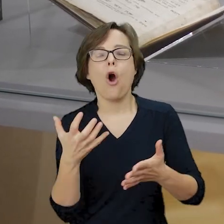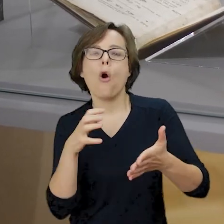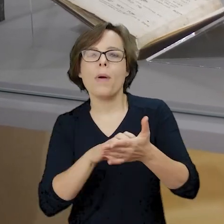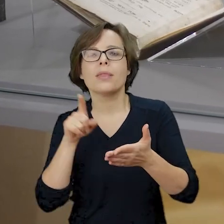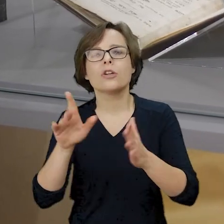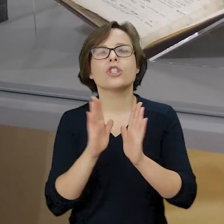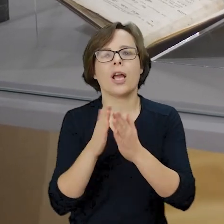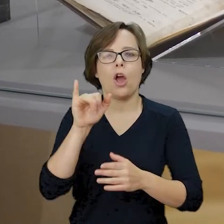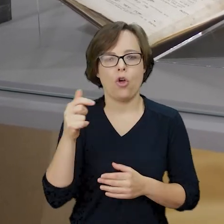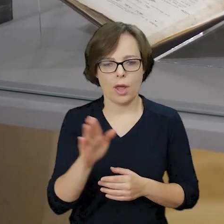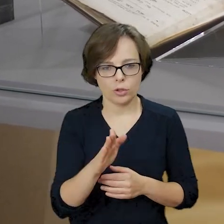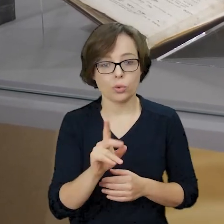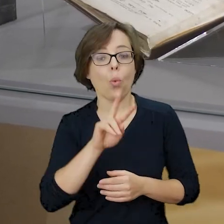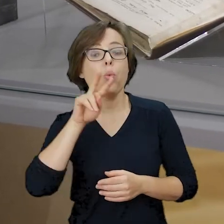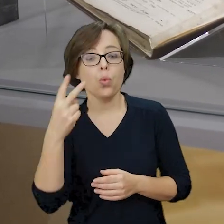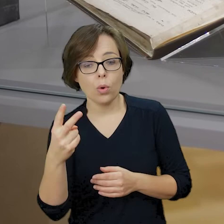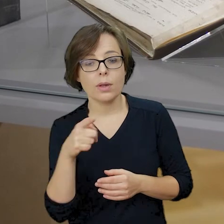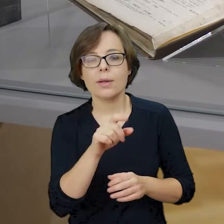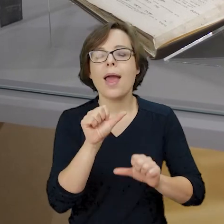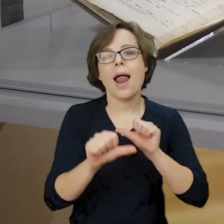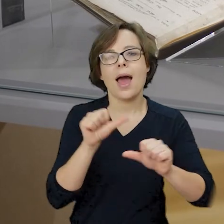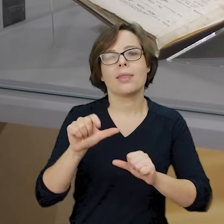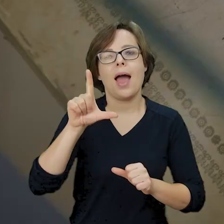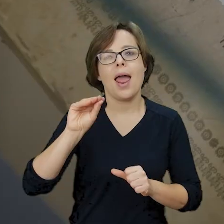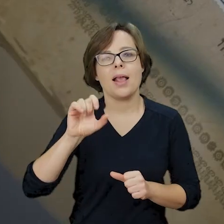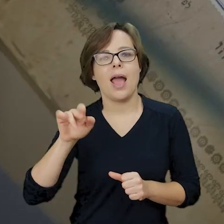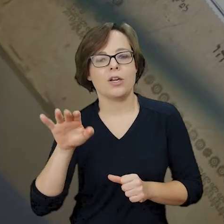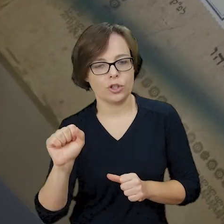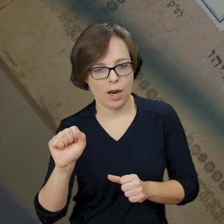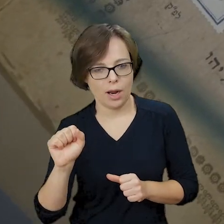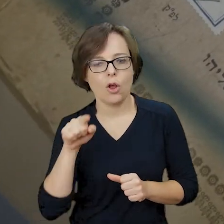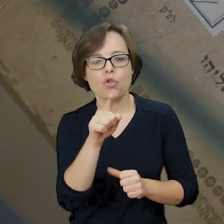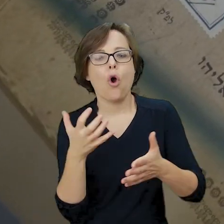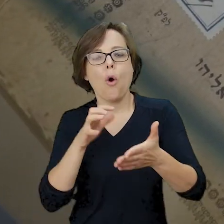Drugim Sznot Elijahu (czyli lata Eliasza), stanowiący komentarz do nauk Miszny.